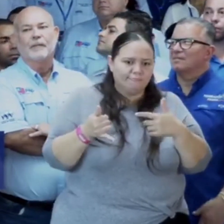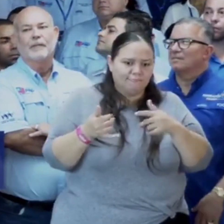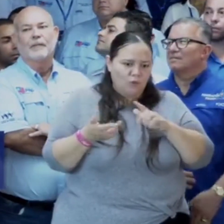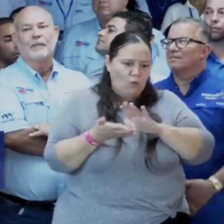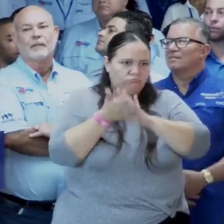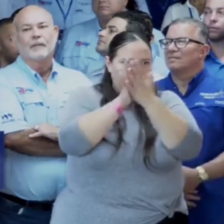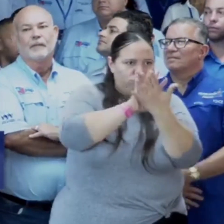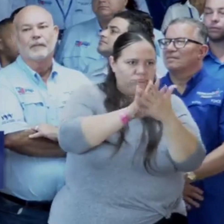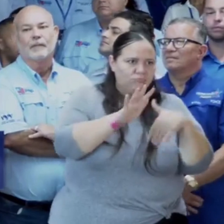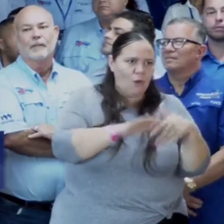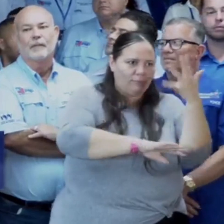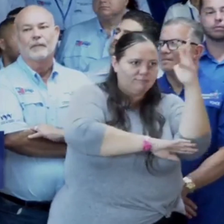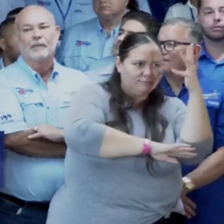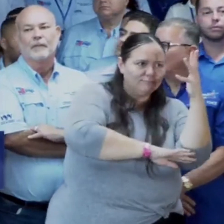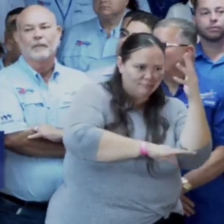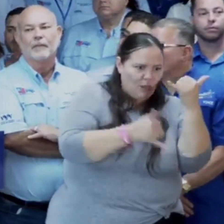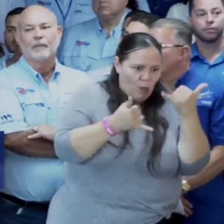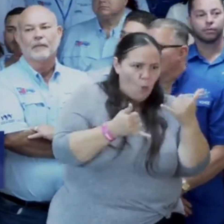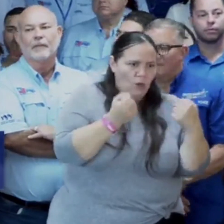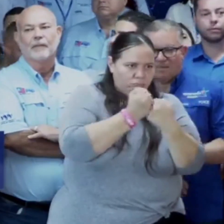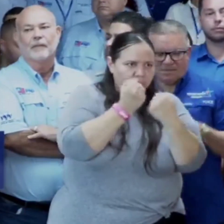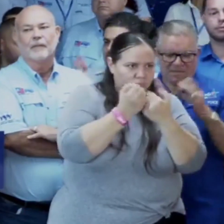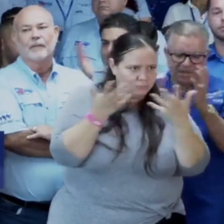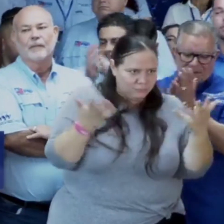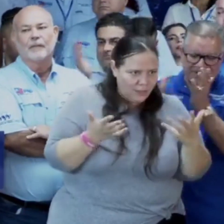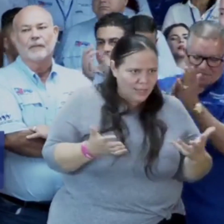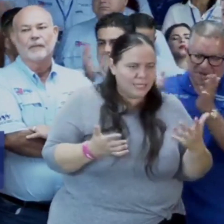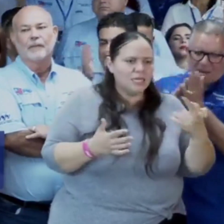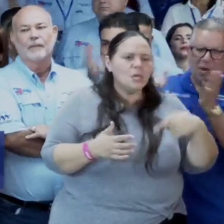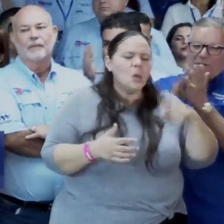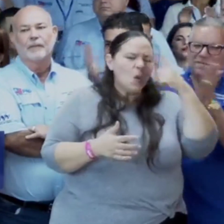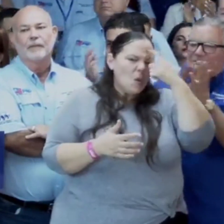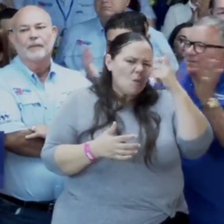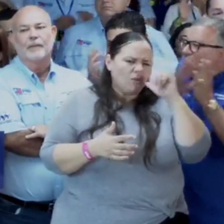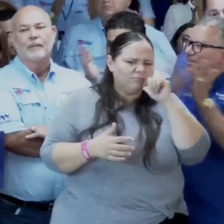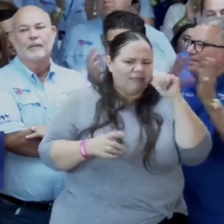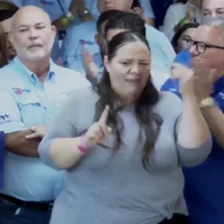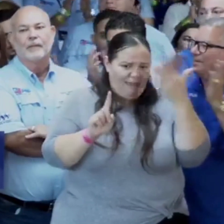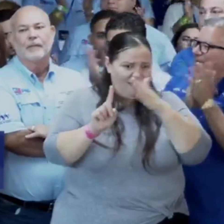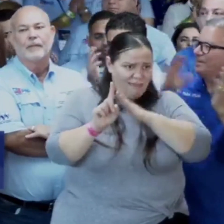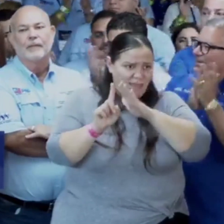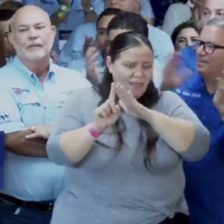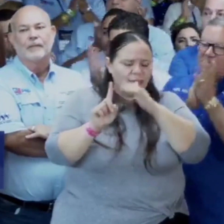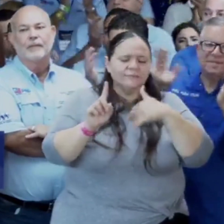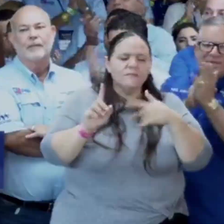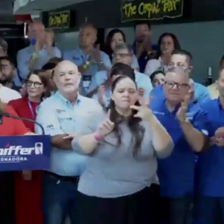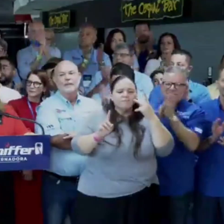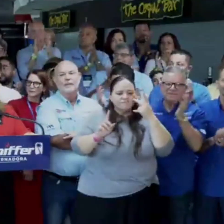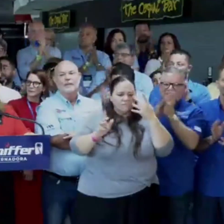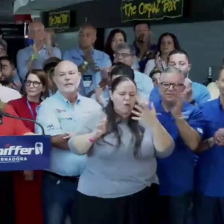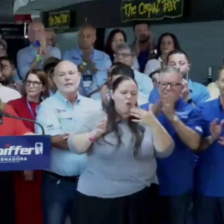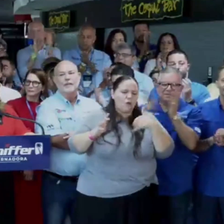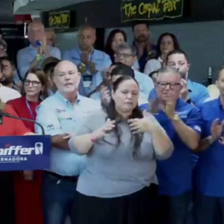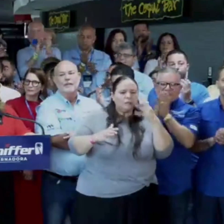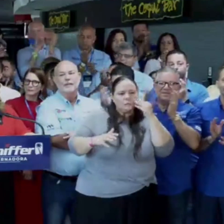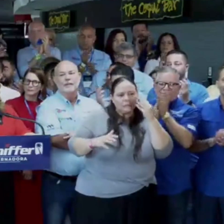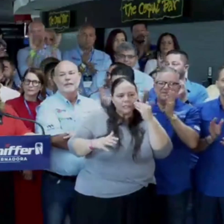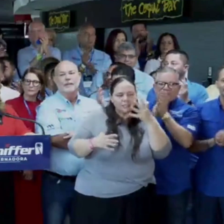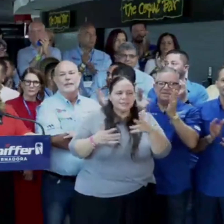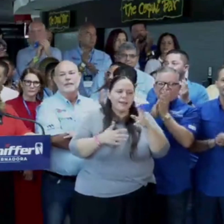pasaba ahí en el movimiento de Victoria ciudadana Y tuvo la valentía de salir que no es fácil para